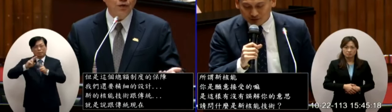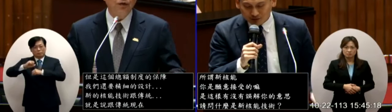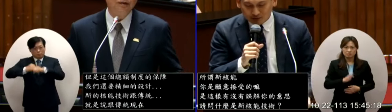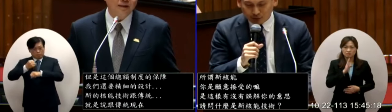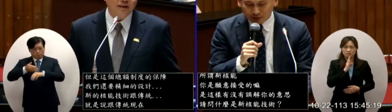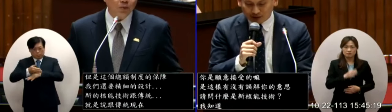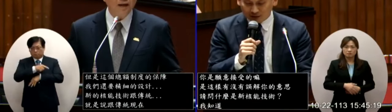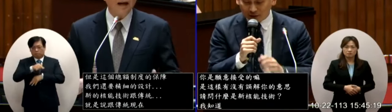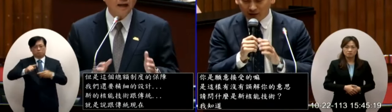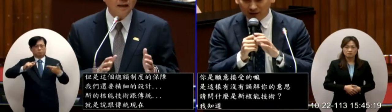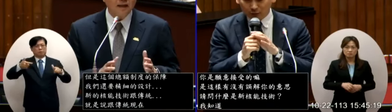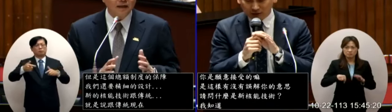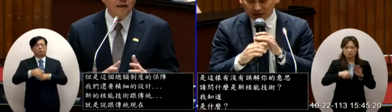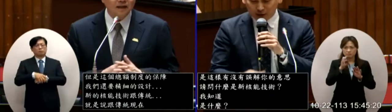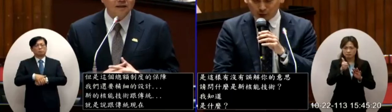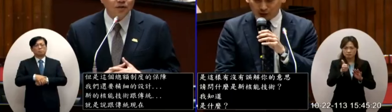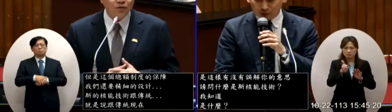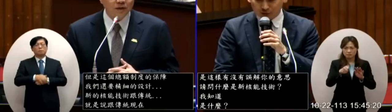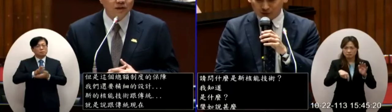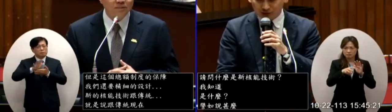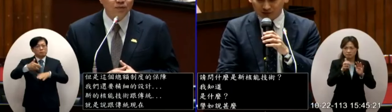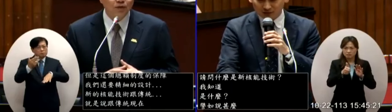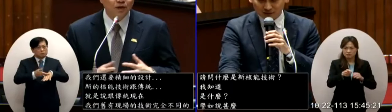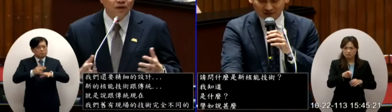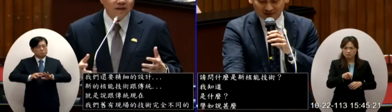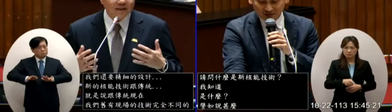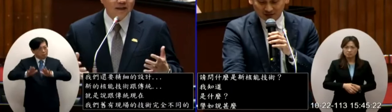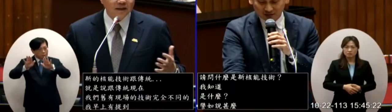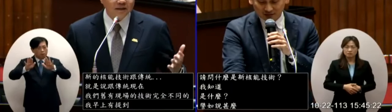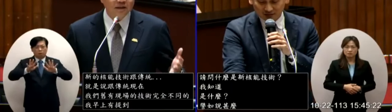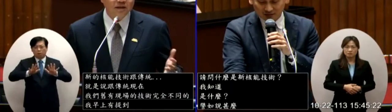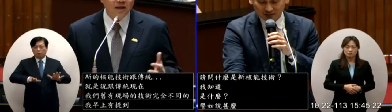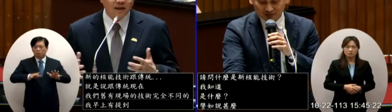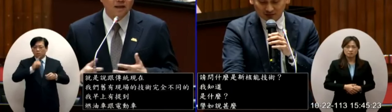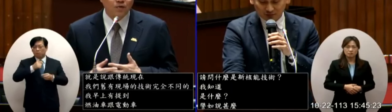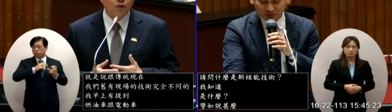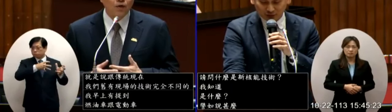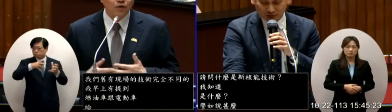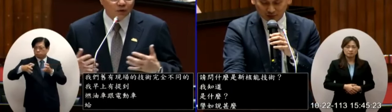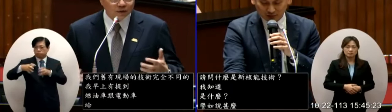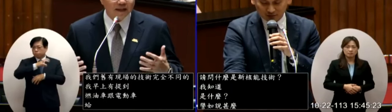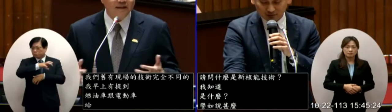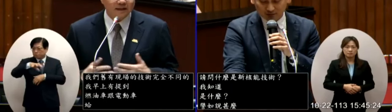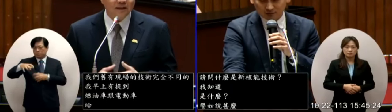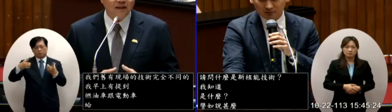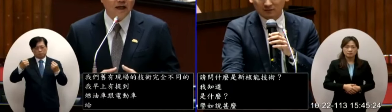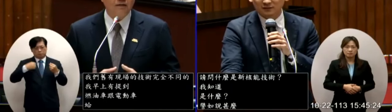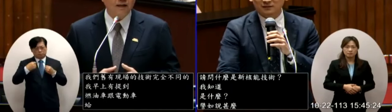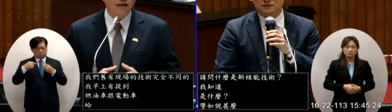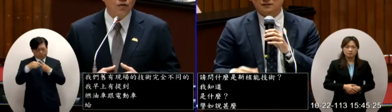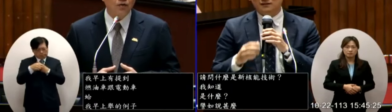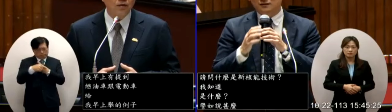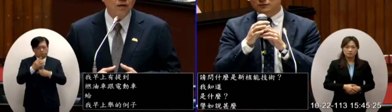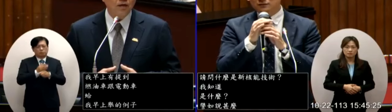未來核能技術的進步 現在世界各國都在極力的開發當中